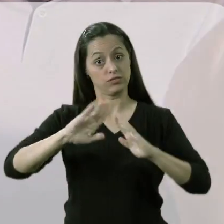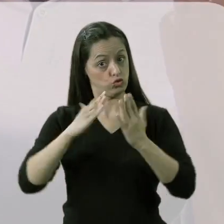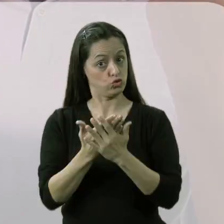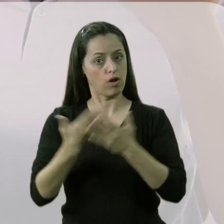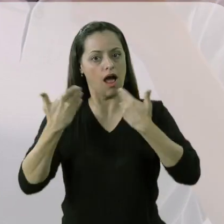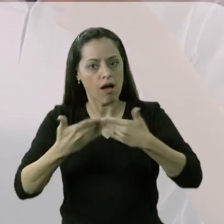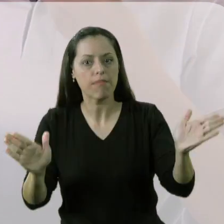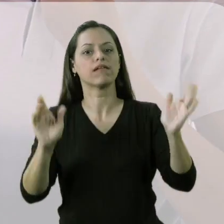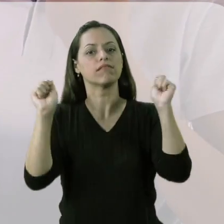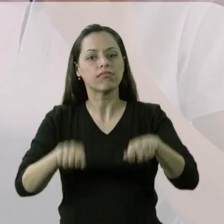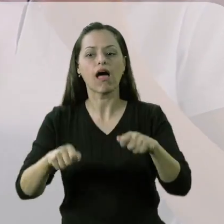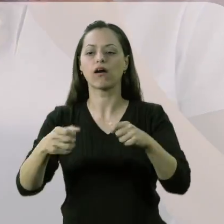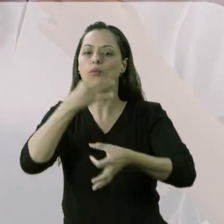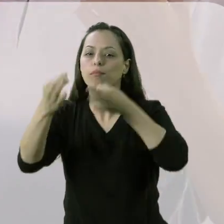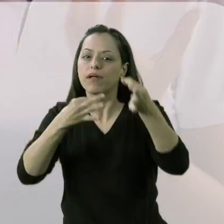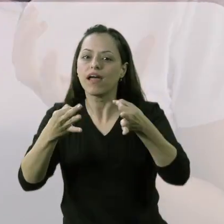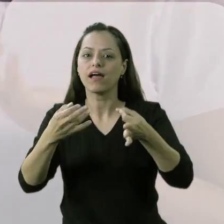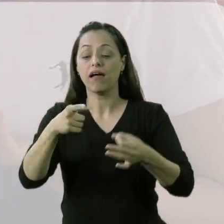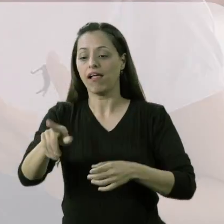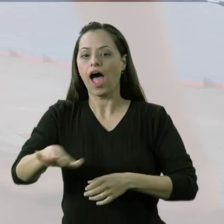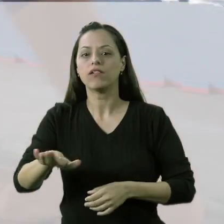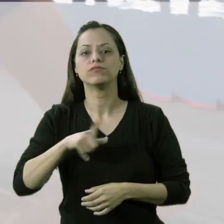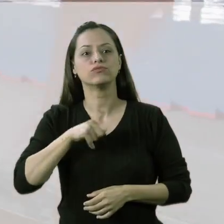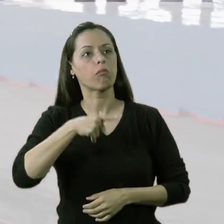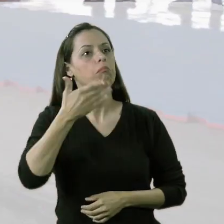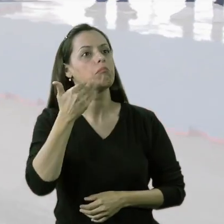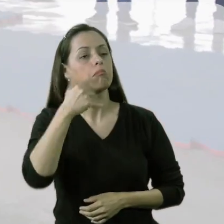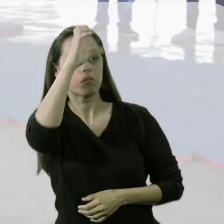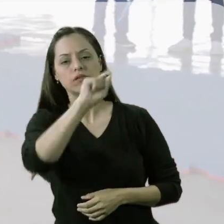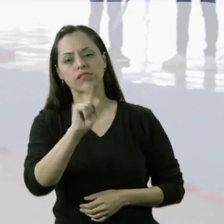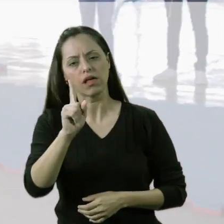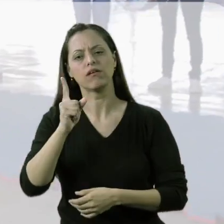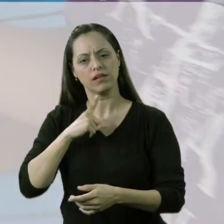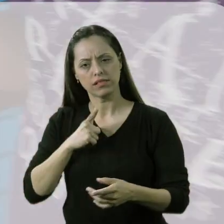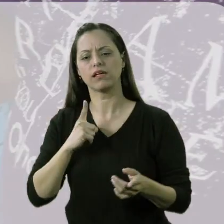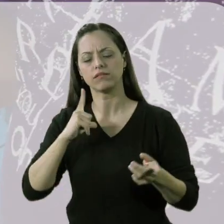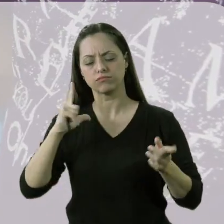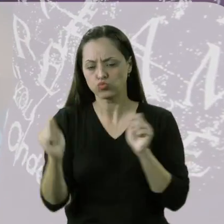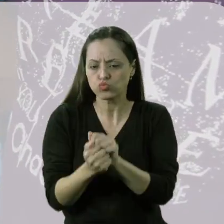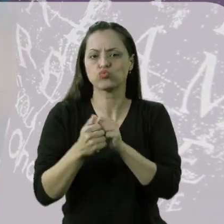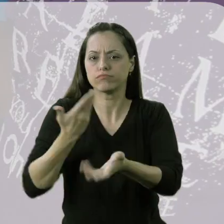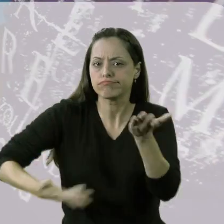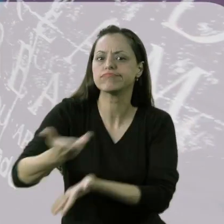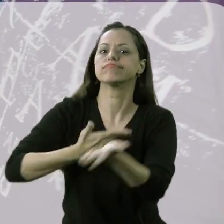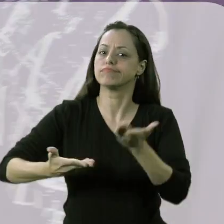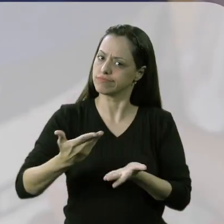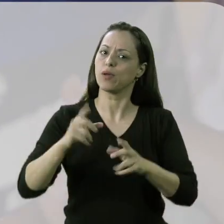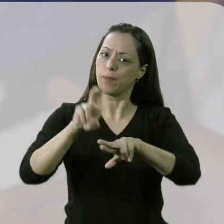para que ele não seja passivo na atividade, que seja criador também, que ele também construa a atividade, é onde ela fica mais interessante.